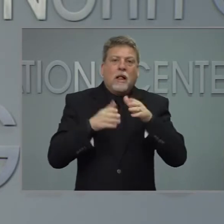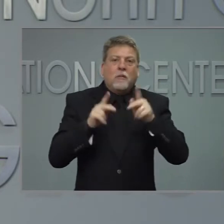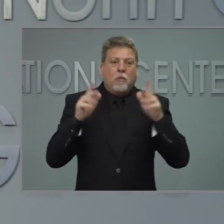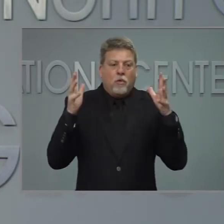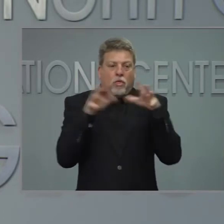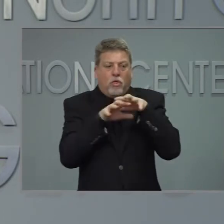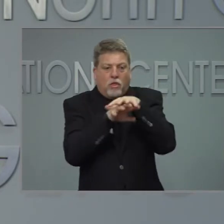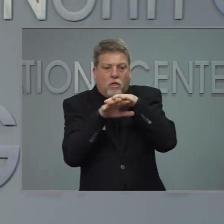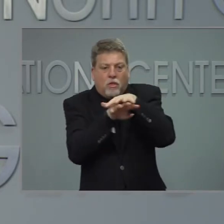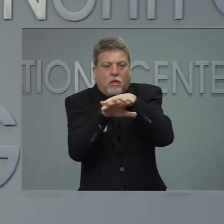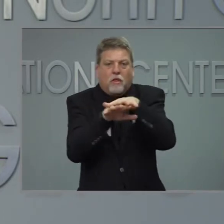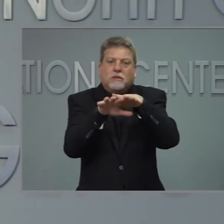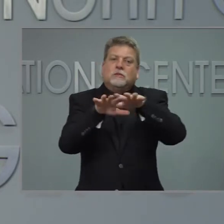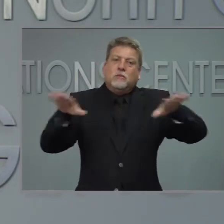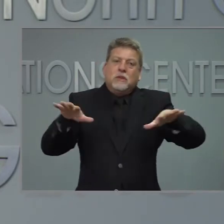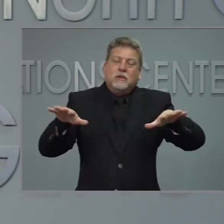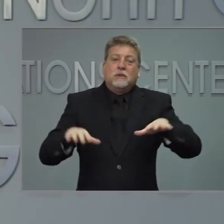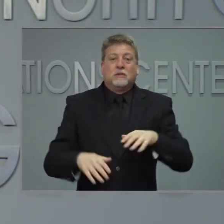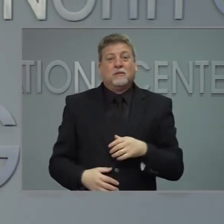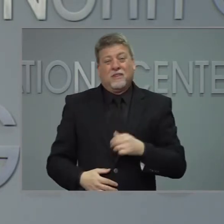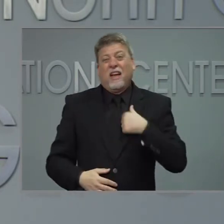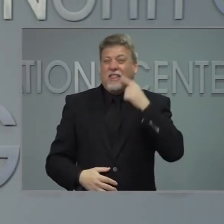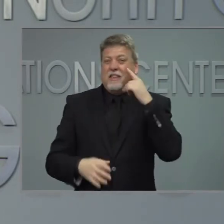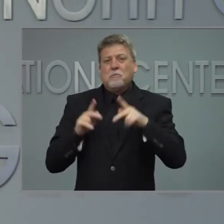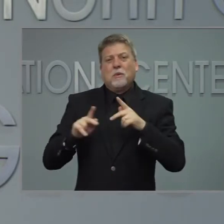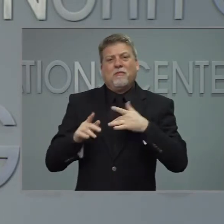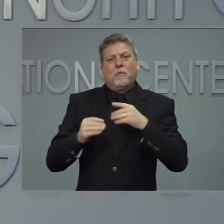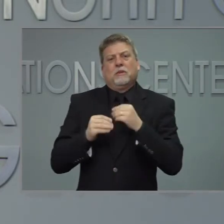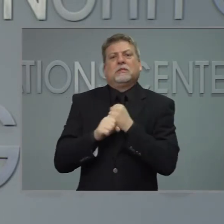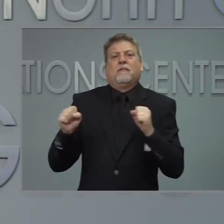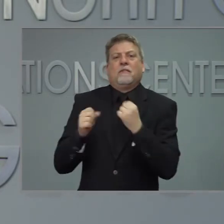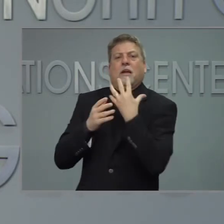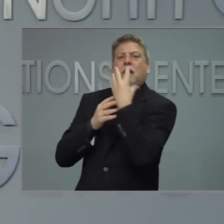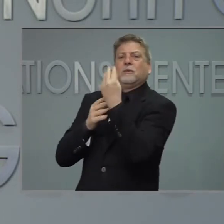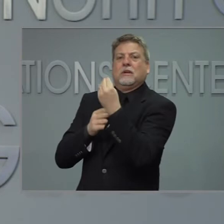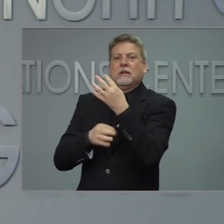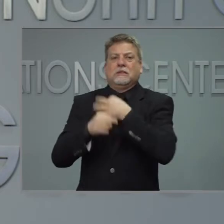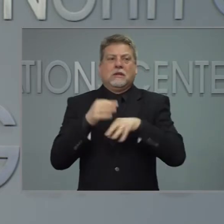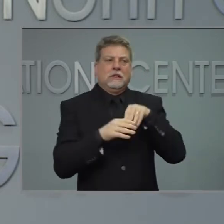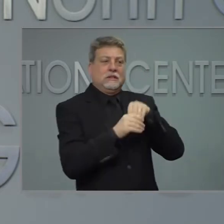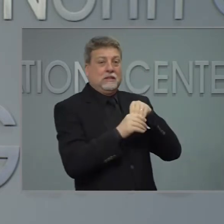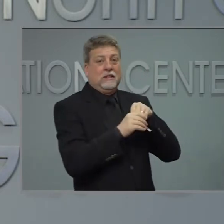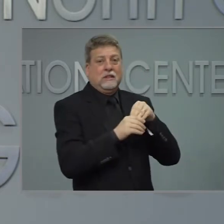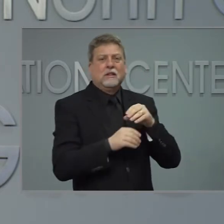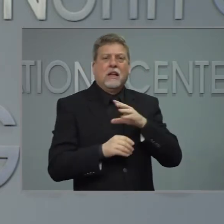sitios, pero ahora me siento mejor cuando las cosas se hacen afuera en lugar de dentro y